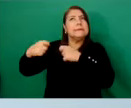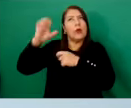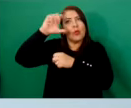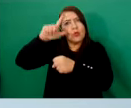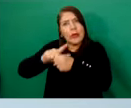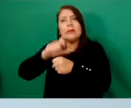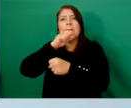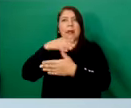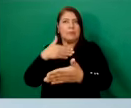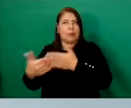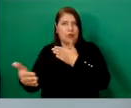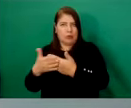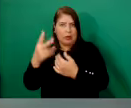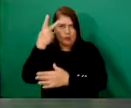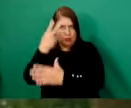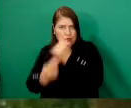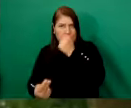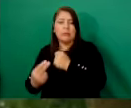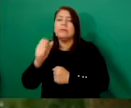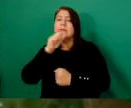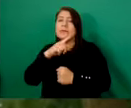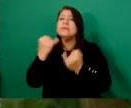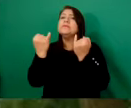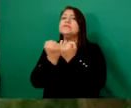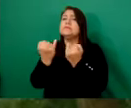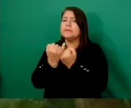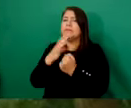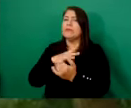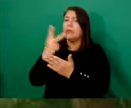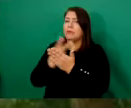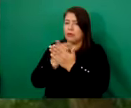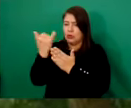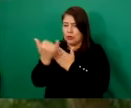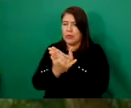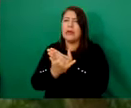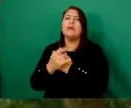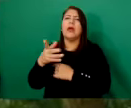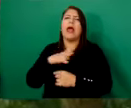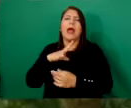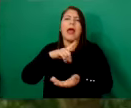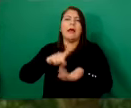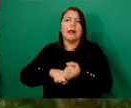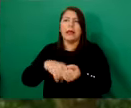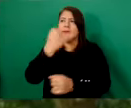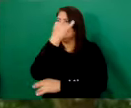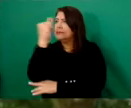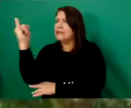y modernidad.Dentro de este gran proyecto se encuentran los Katara Hills Gardens, unos